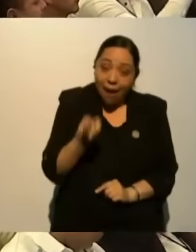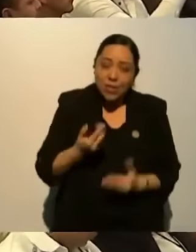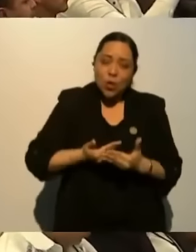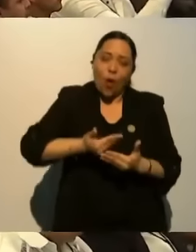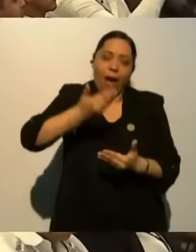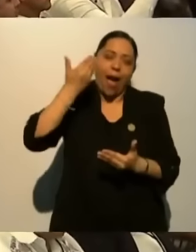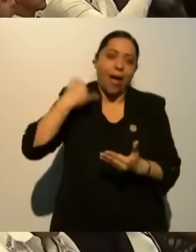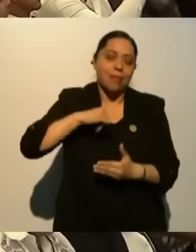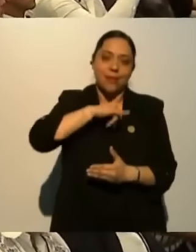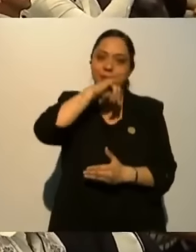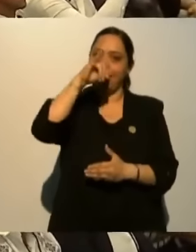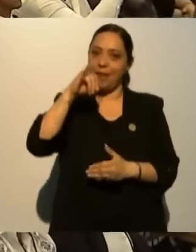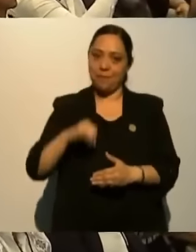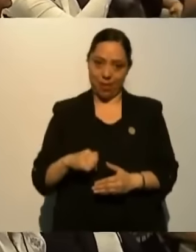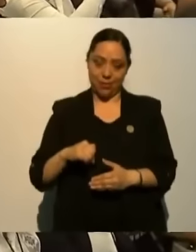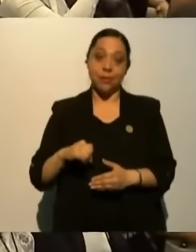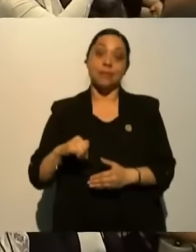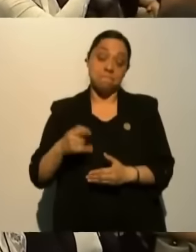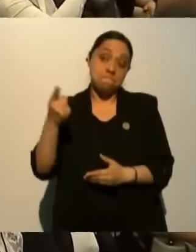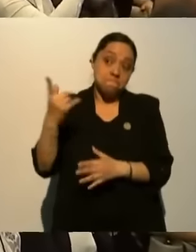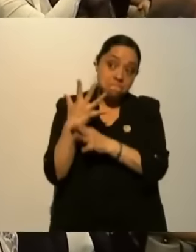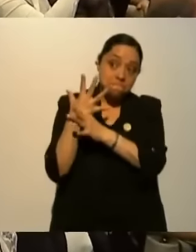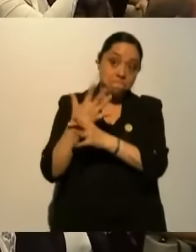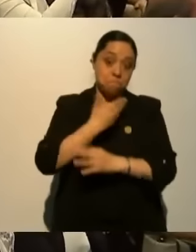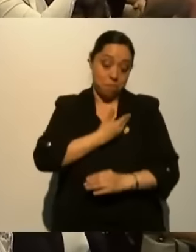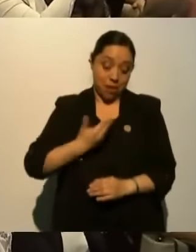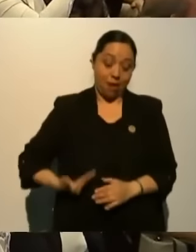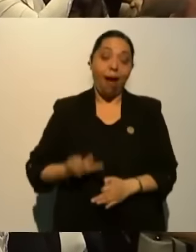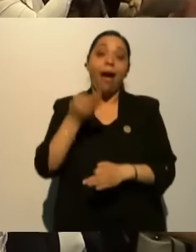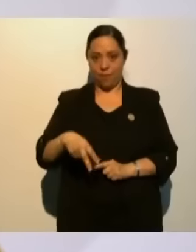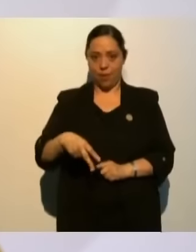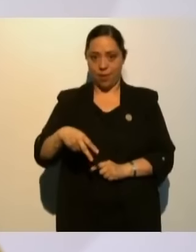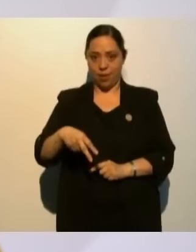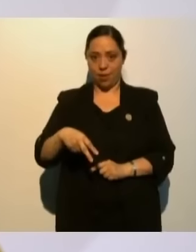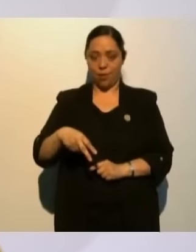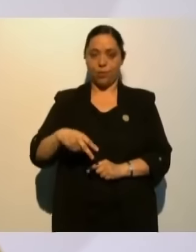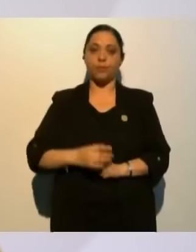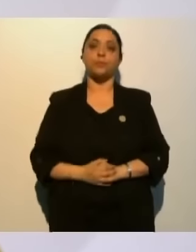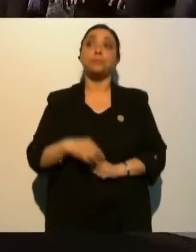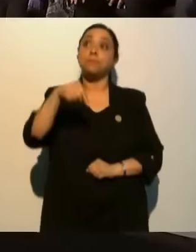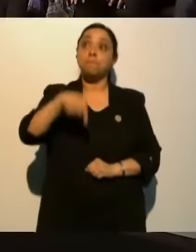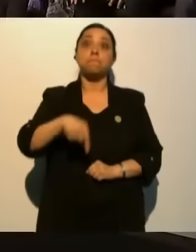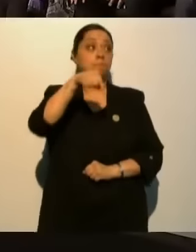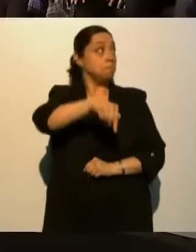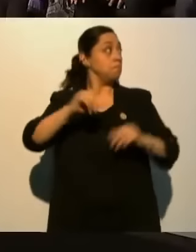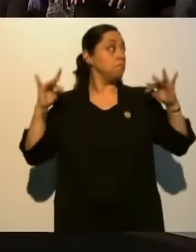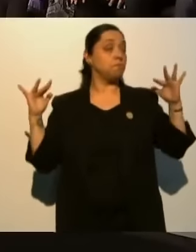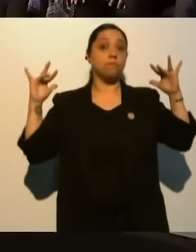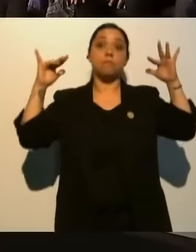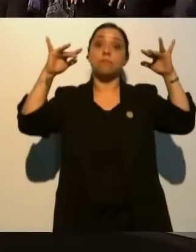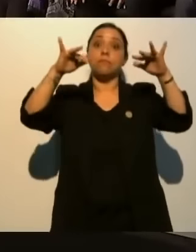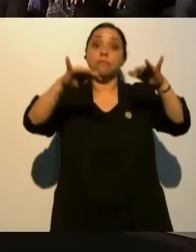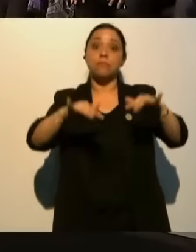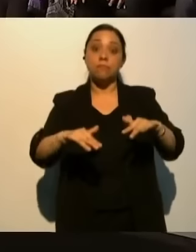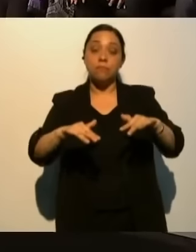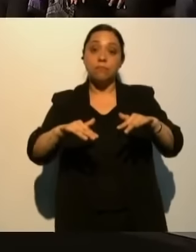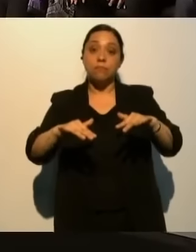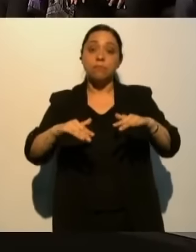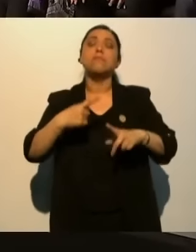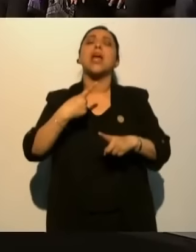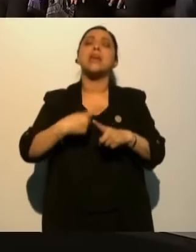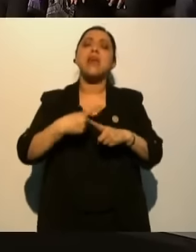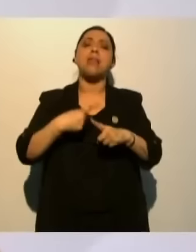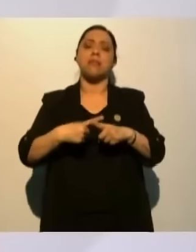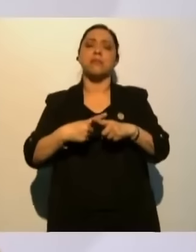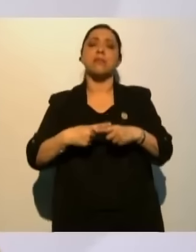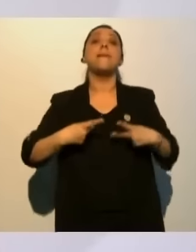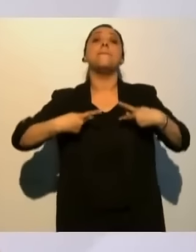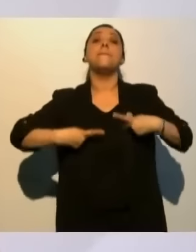gobierno de México es decir en este salón nos concentramos Quiénes dirigimos en este momento